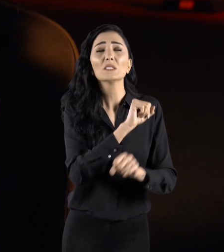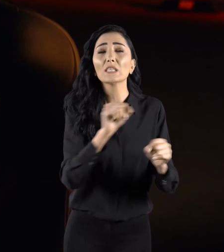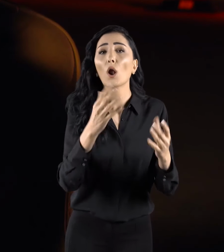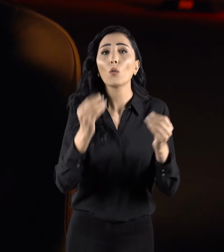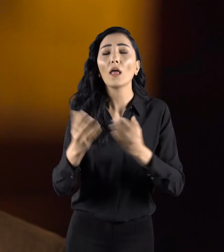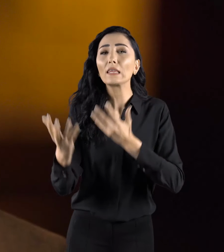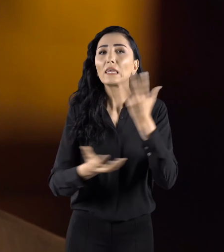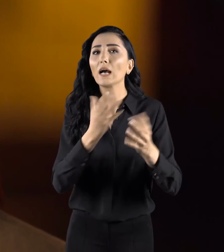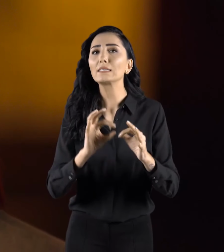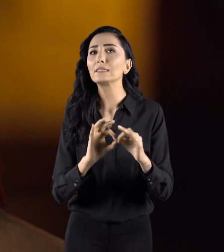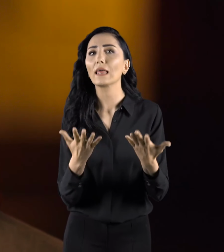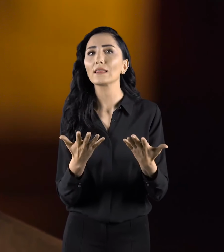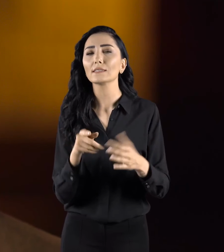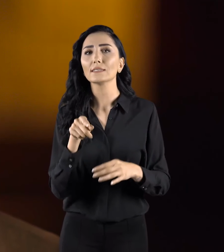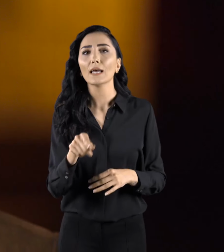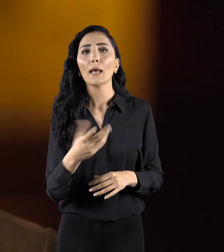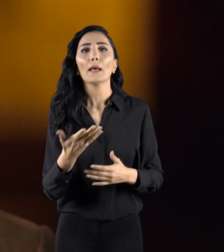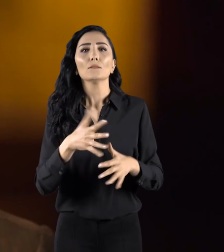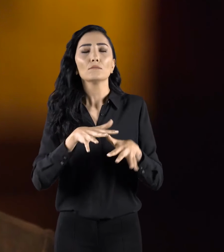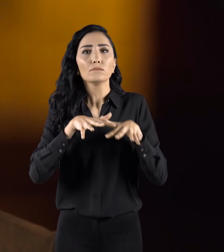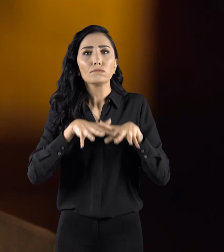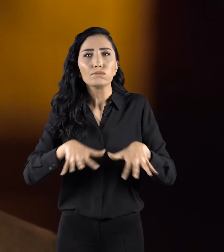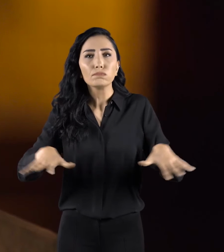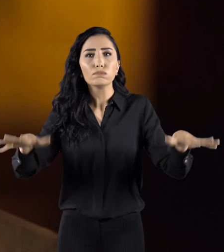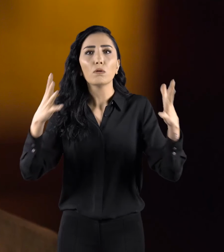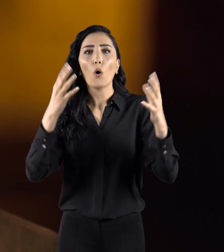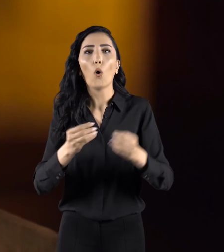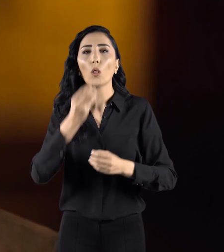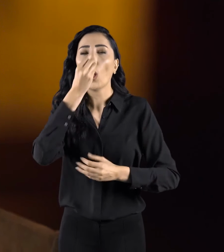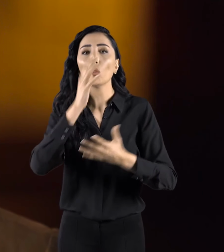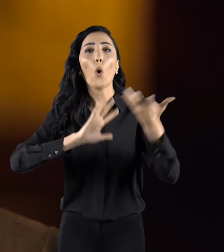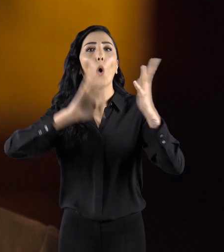yok eden yangın nedir? Serbest yayılma eğiliminde olan, ormanda yaşama